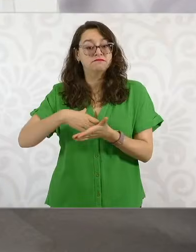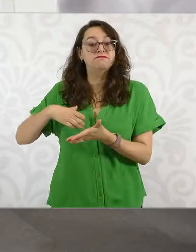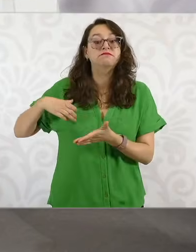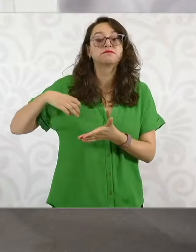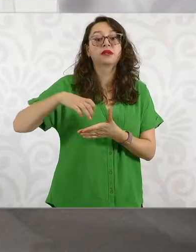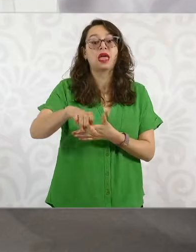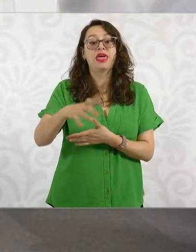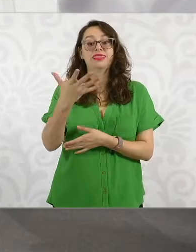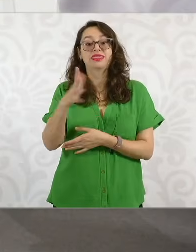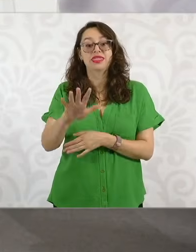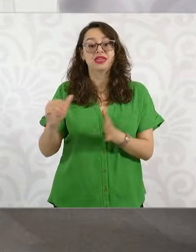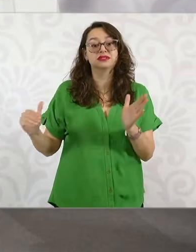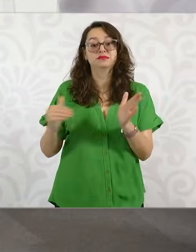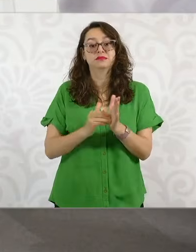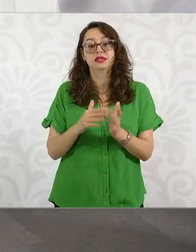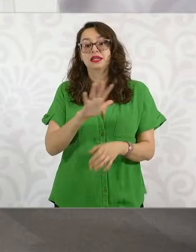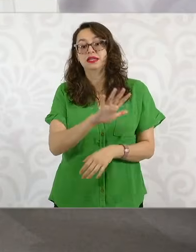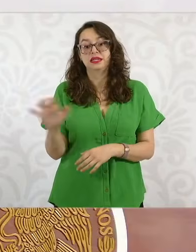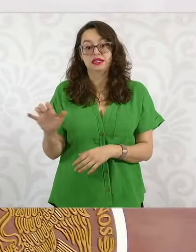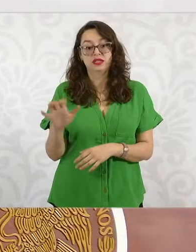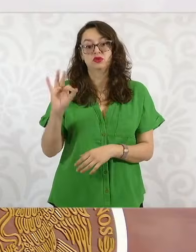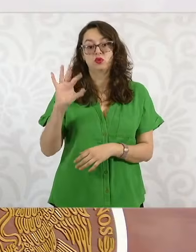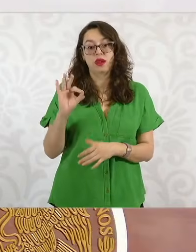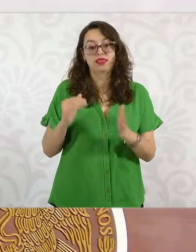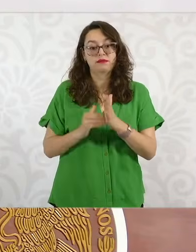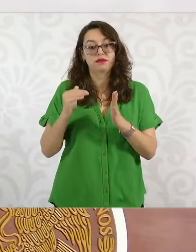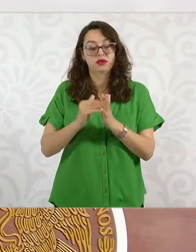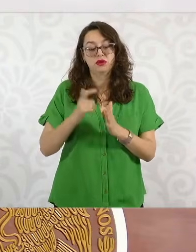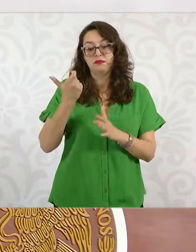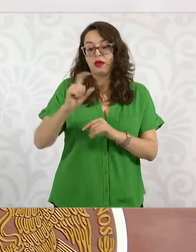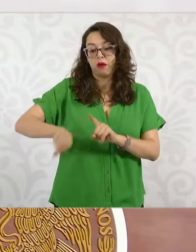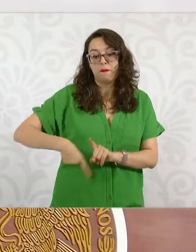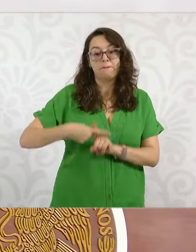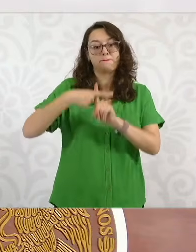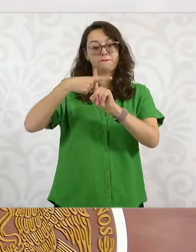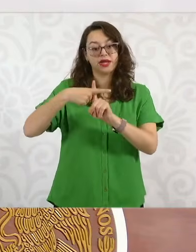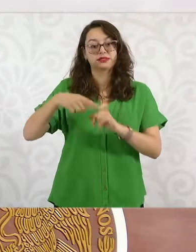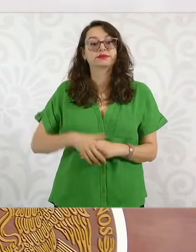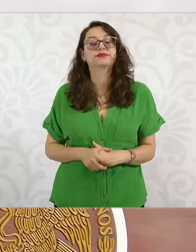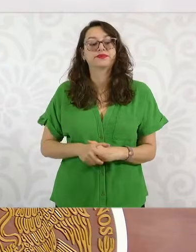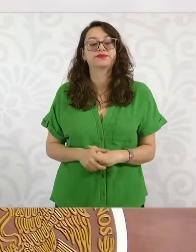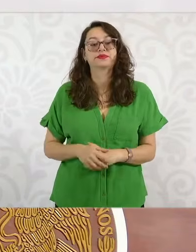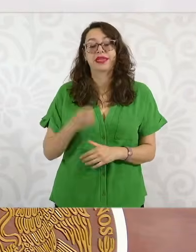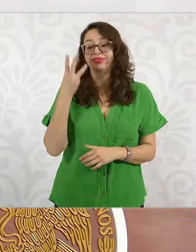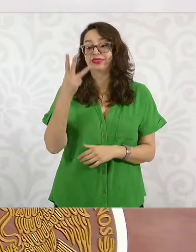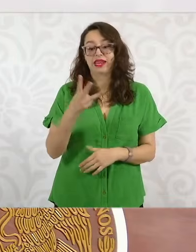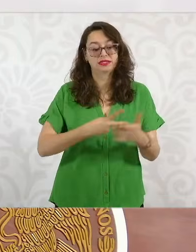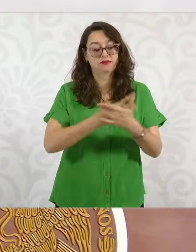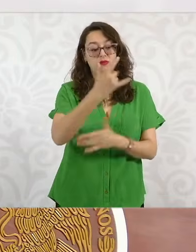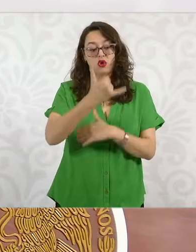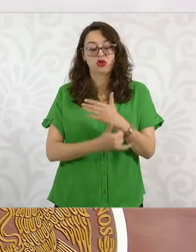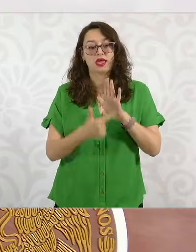de 10,540 millones de pesos. Los tres proyectos que hoy presentamos son la expansión